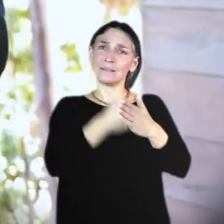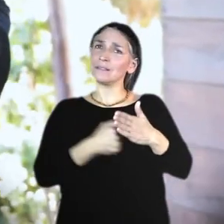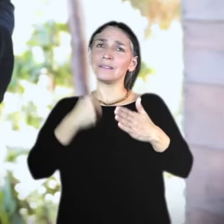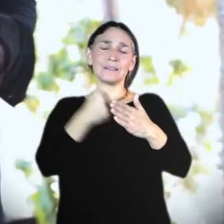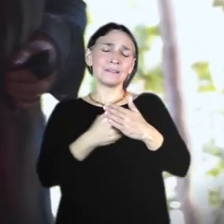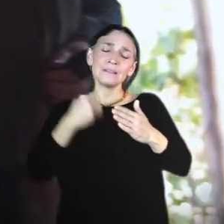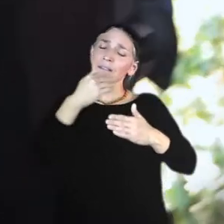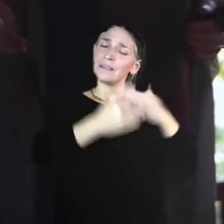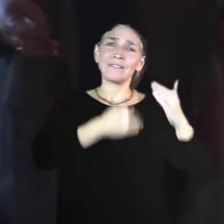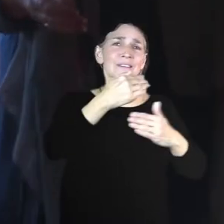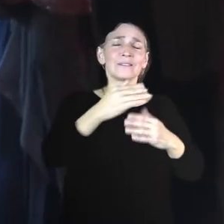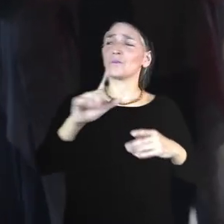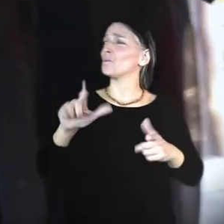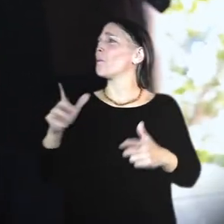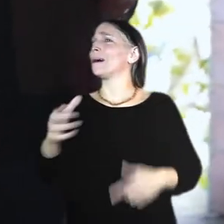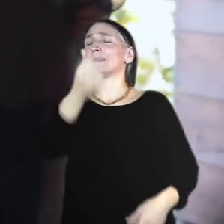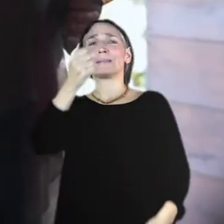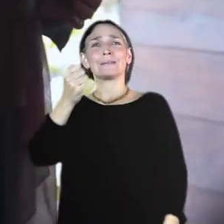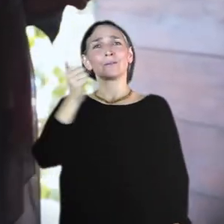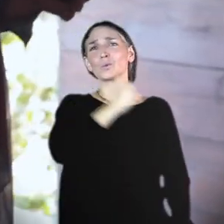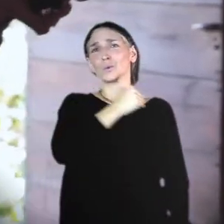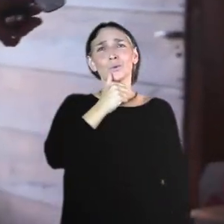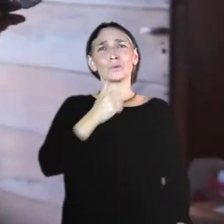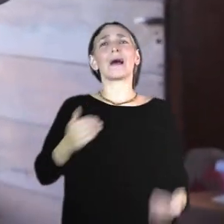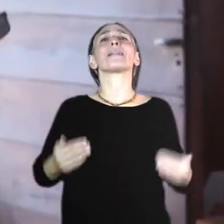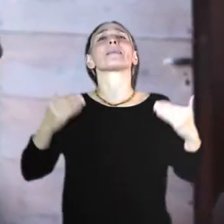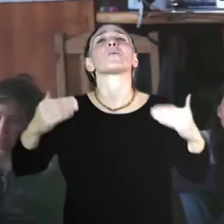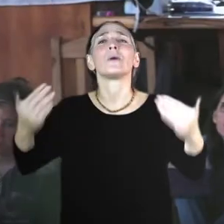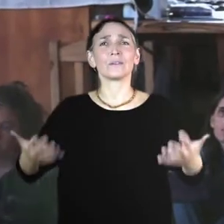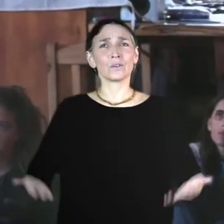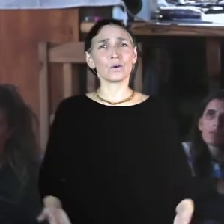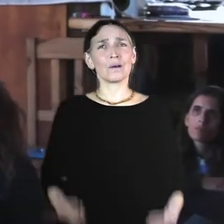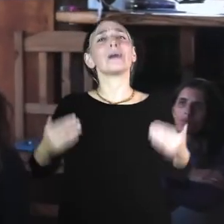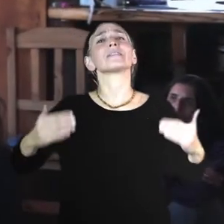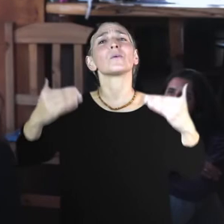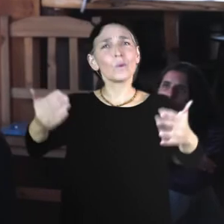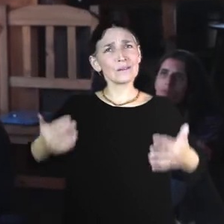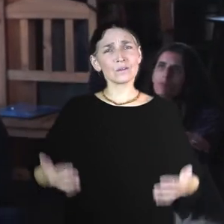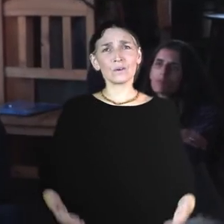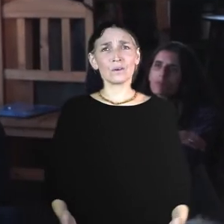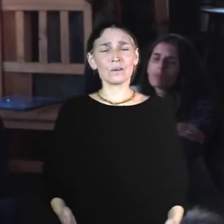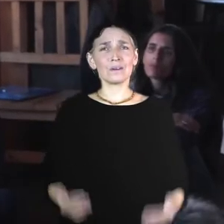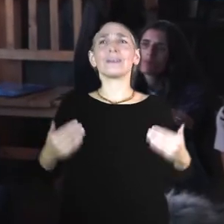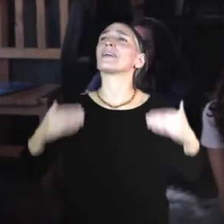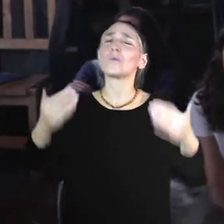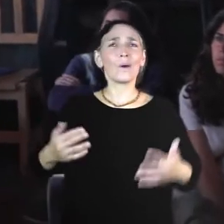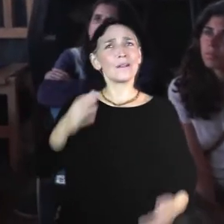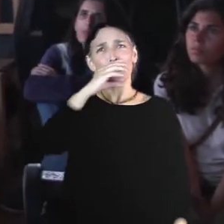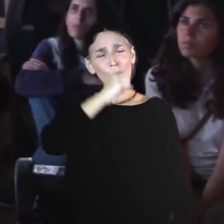y avanzando y no encuentro respuestas. ¡¡¿Hasta cuándo?!!!! ¡¡¡¿Hasta cuándo?!!!